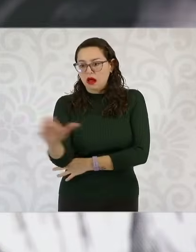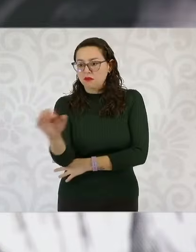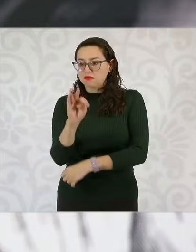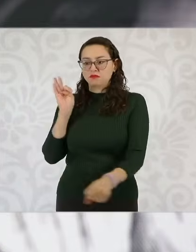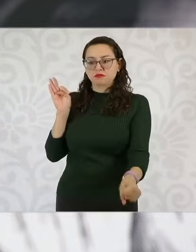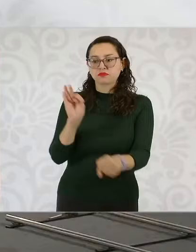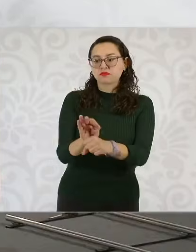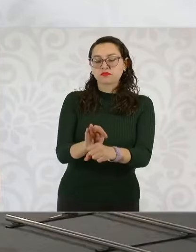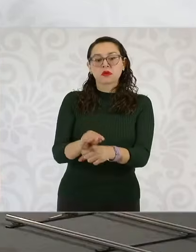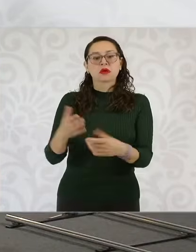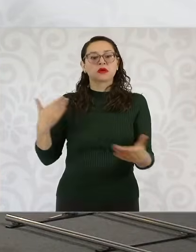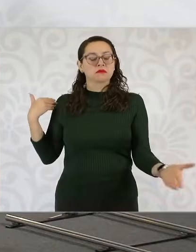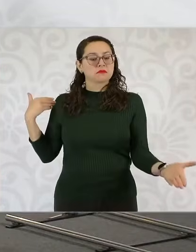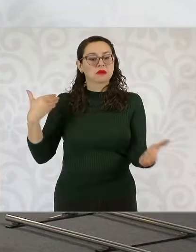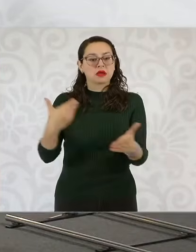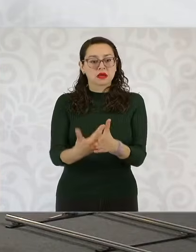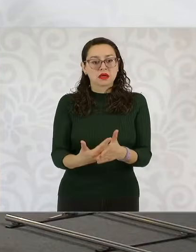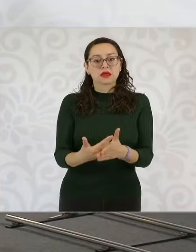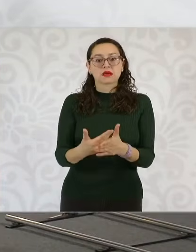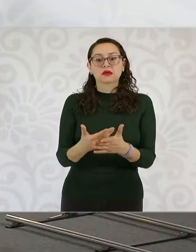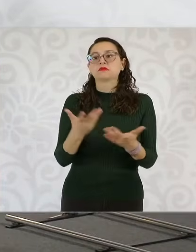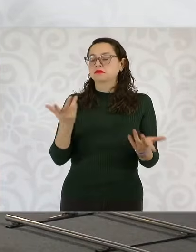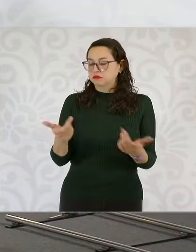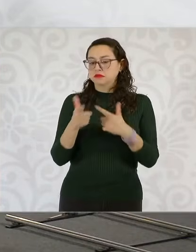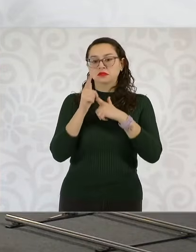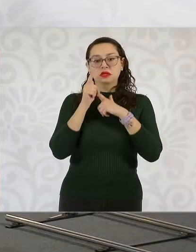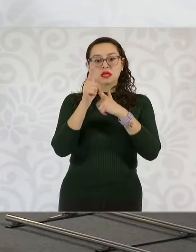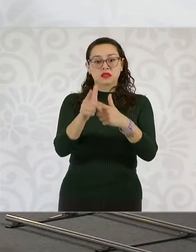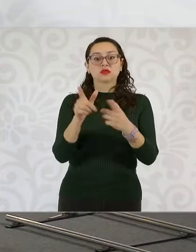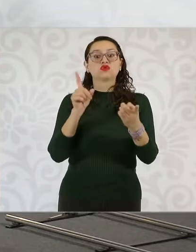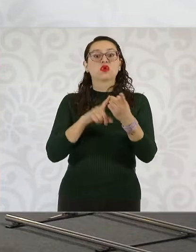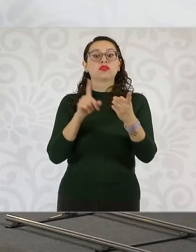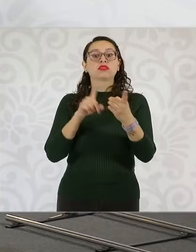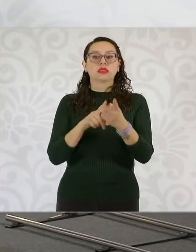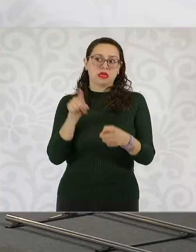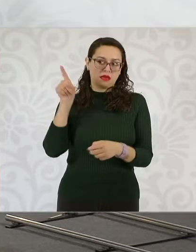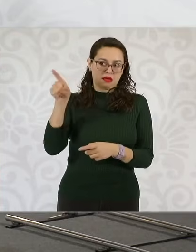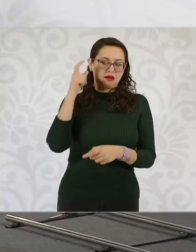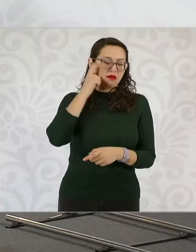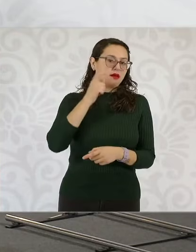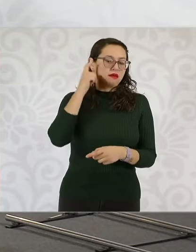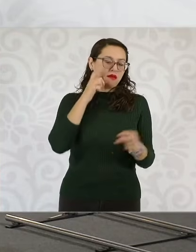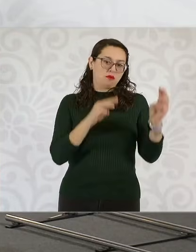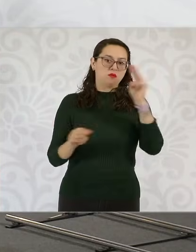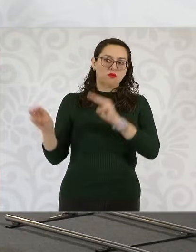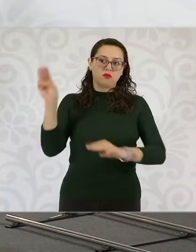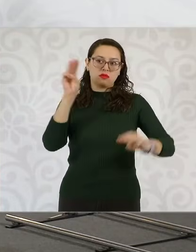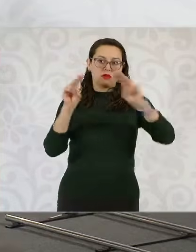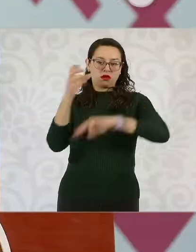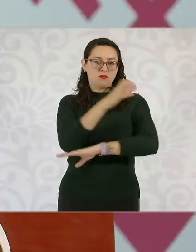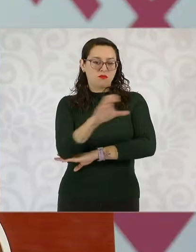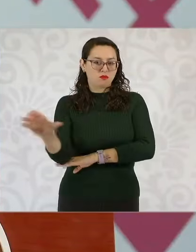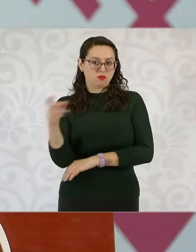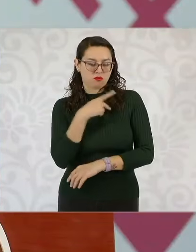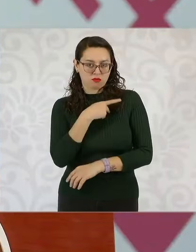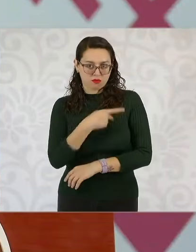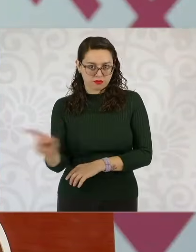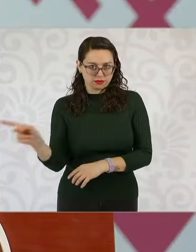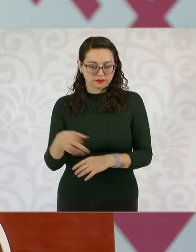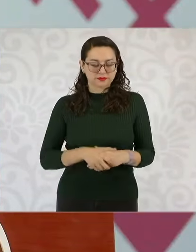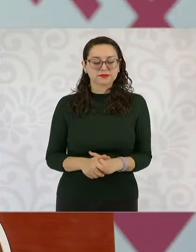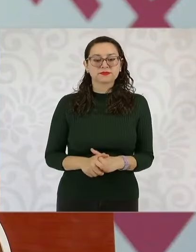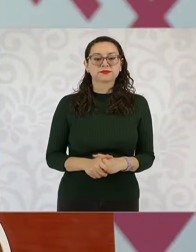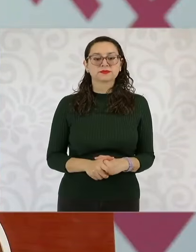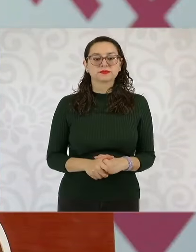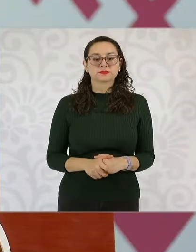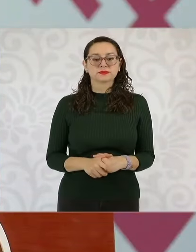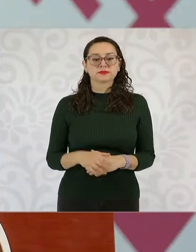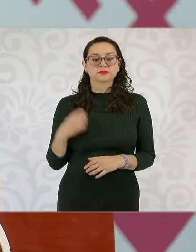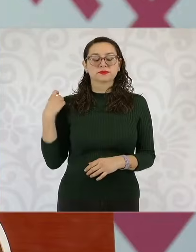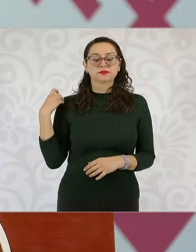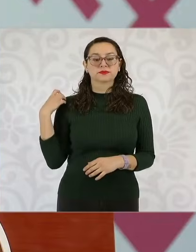en San Luis Acatlán en la Sierra de Guerrero en la Costa Chica vamos a recuperar la petroquímica